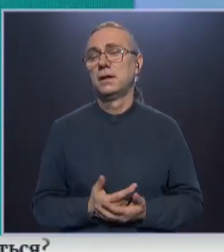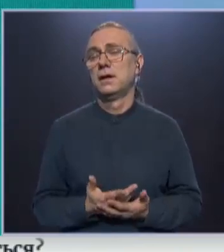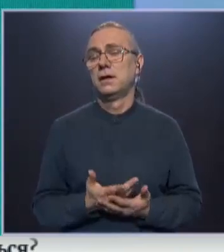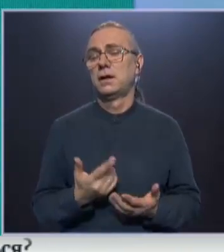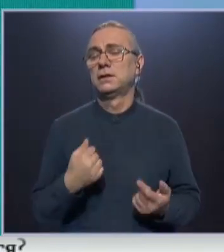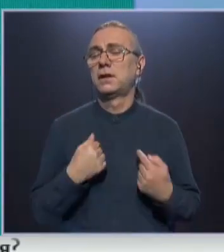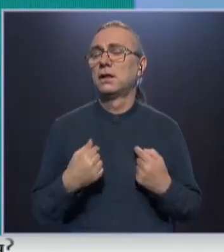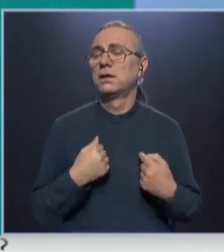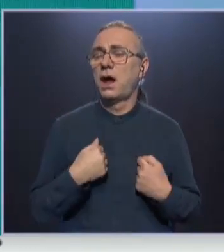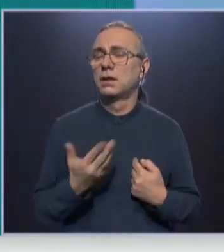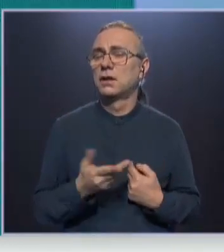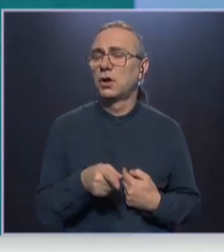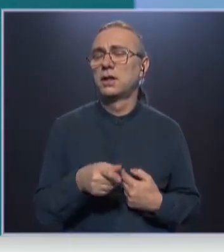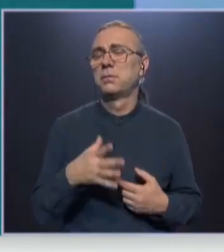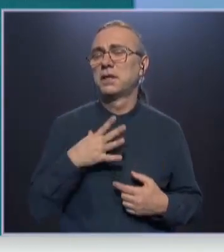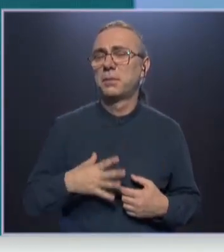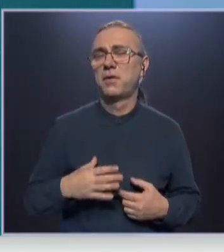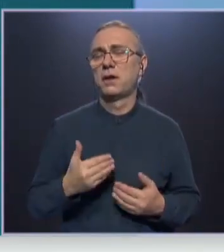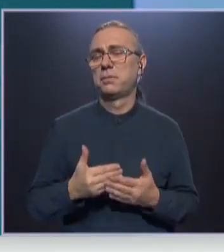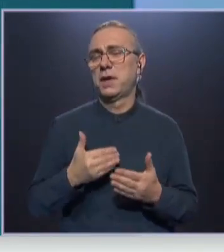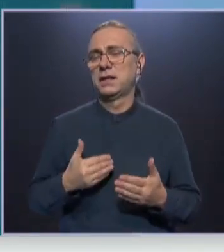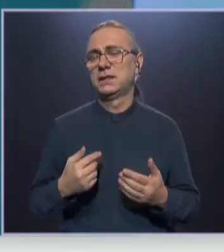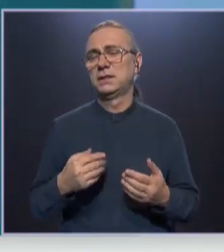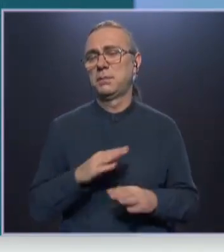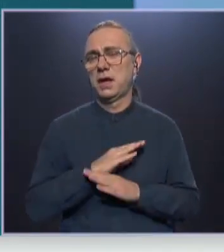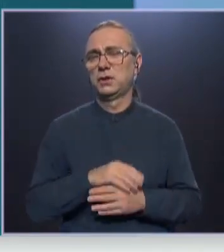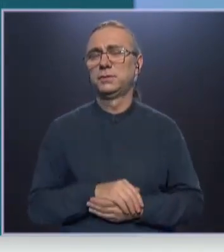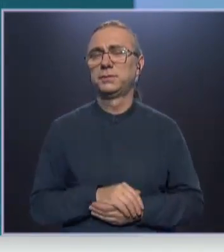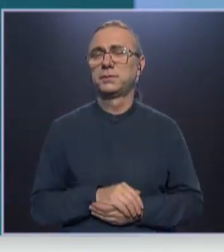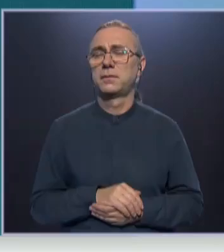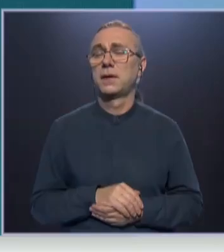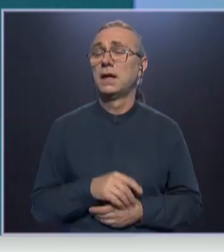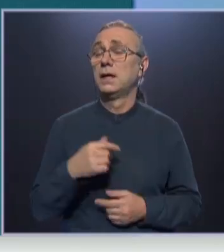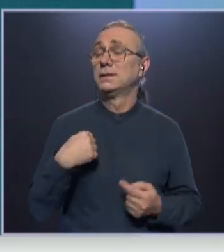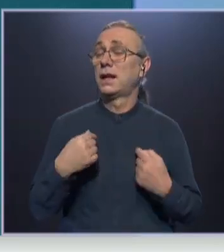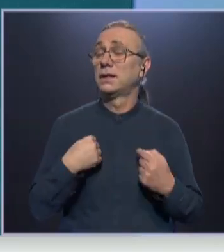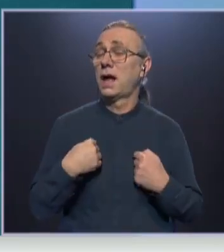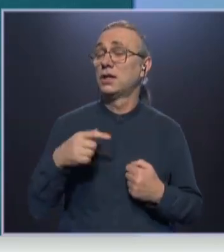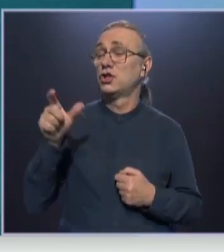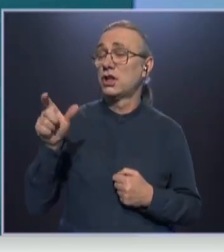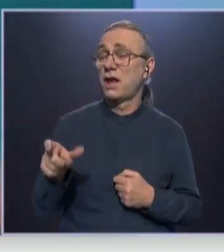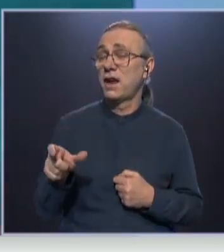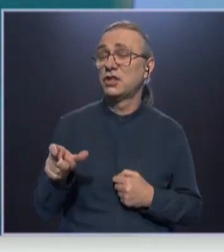которые они претерпевают перед смертью и правильно Дело в том что страдания человеческие они бывают